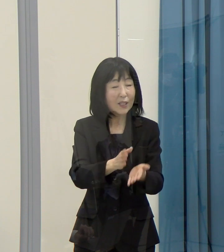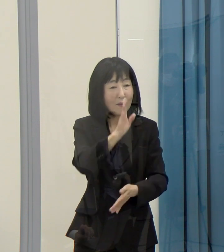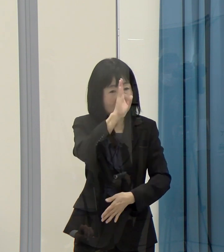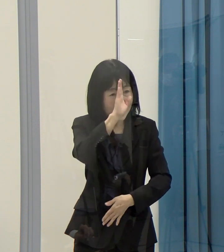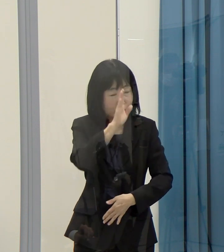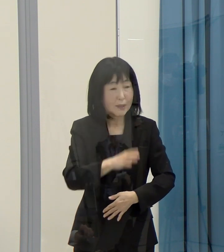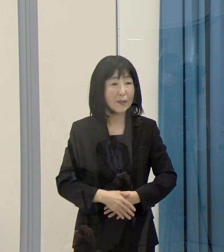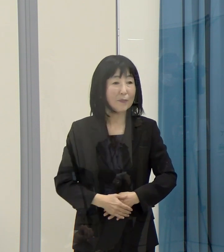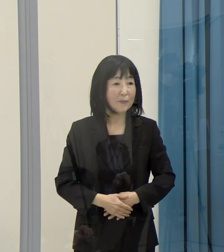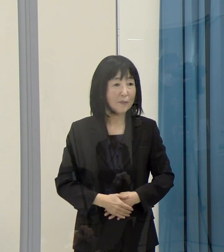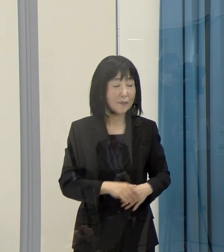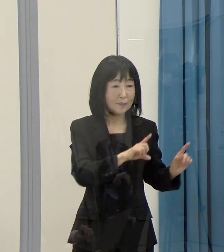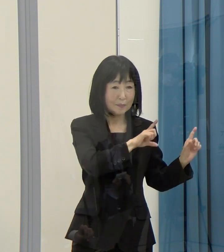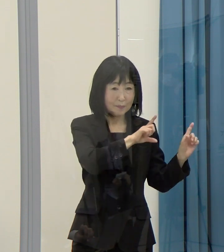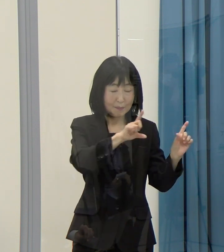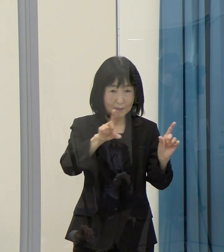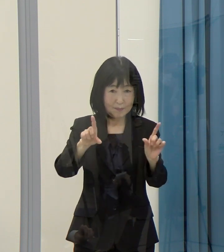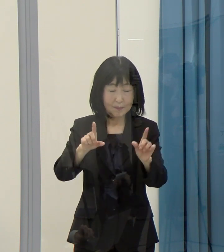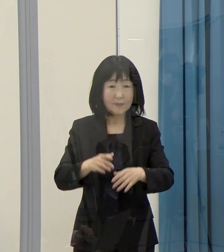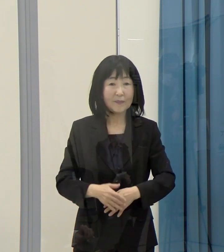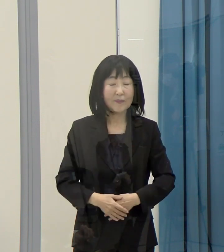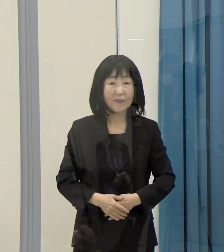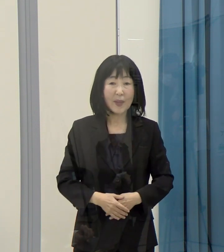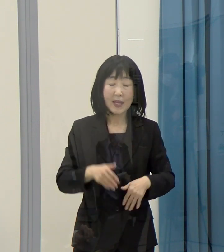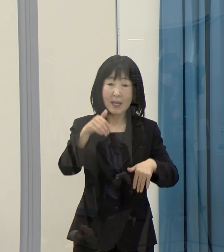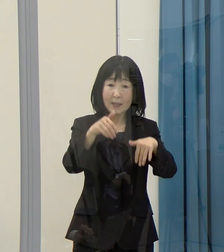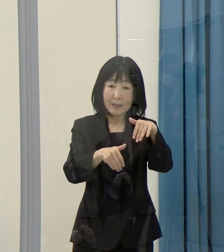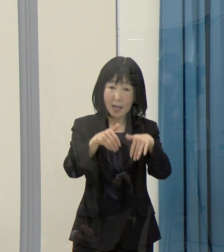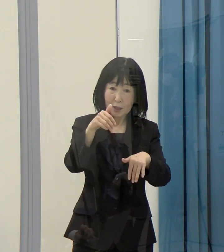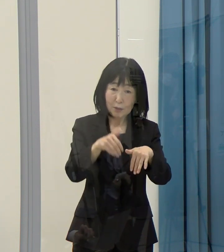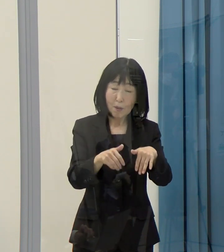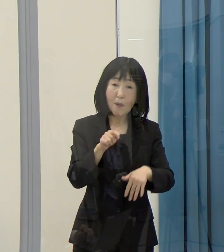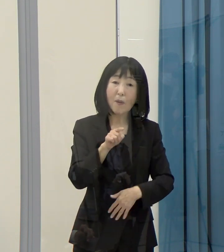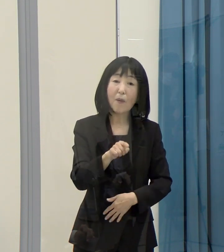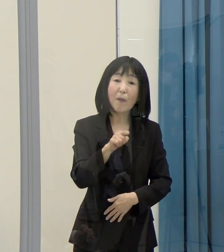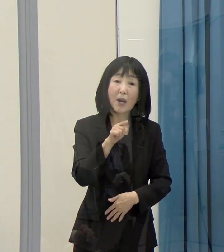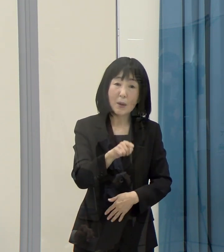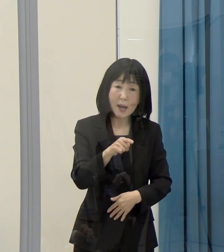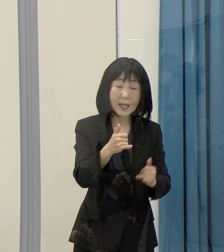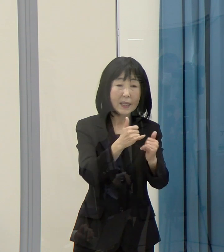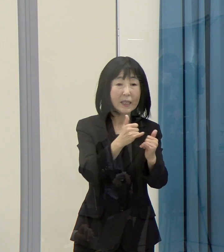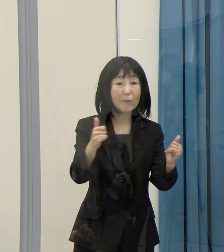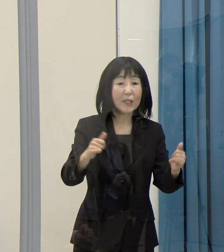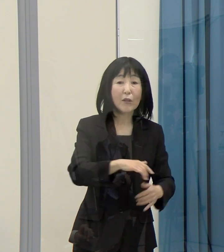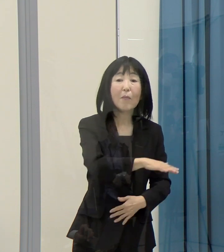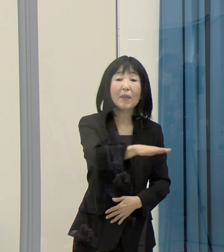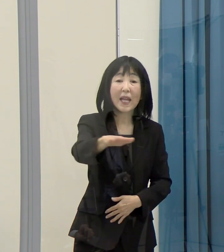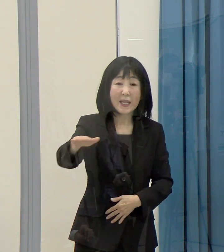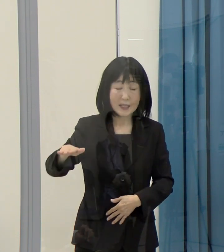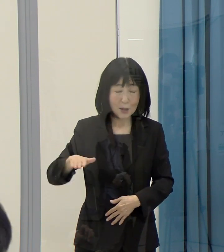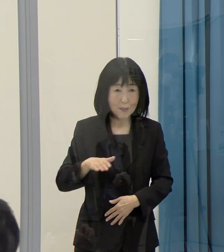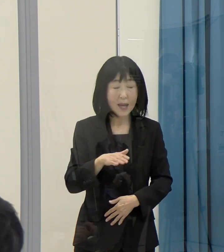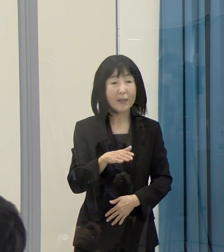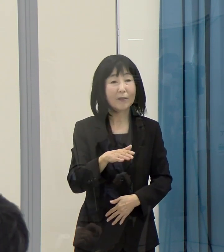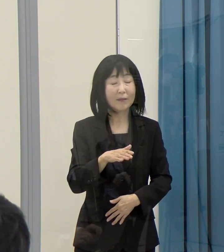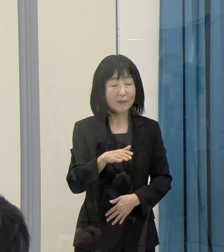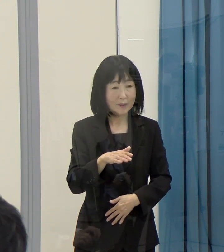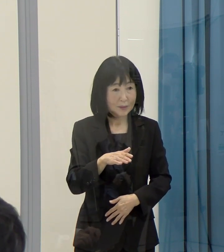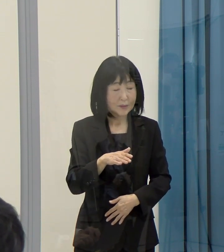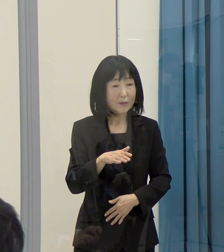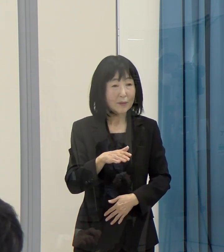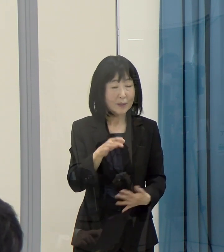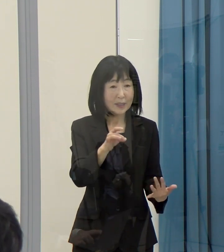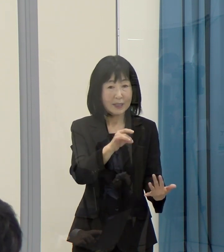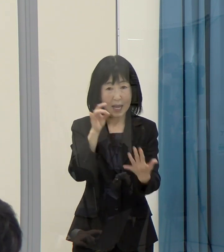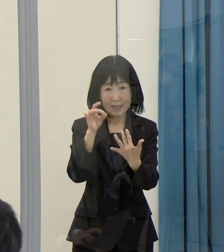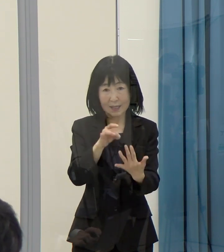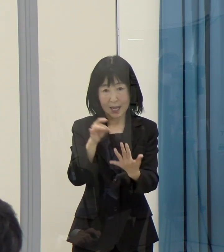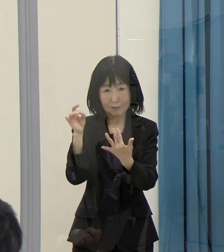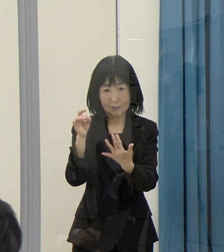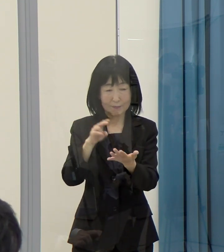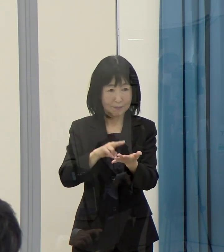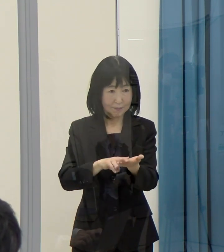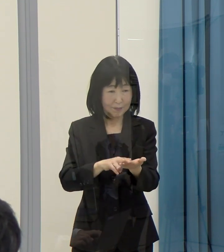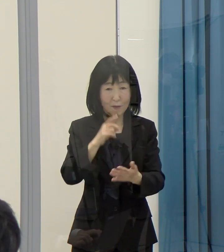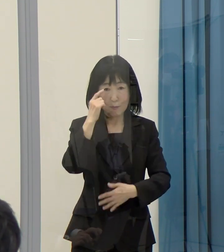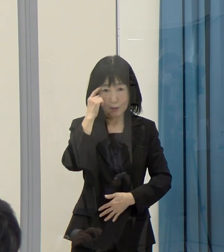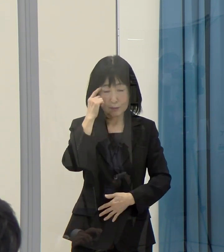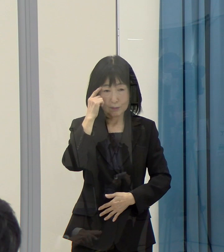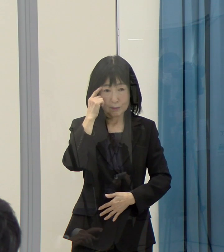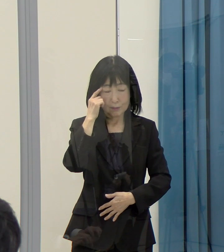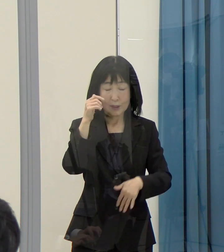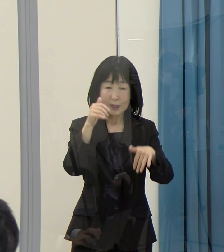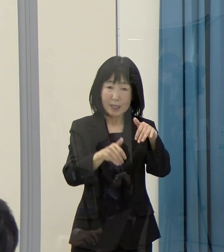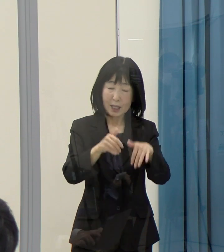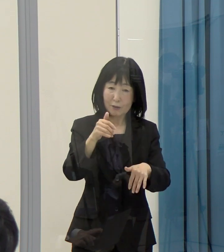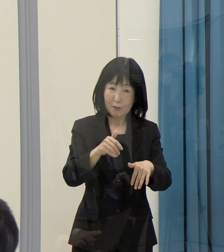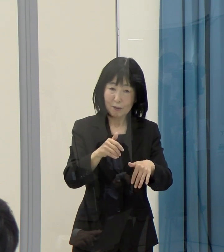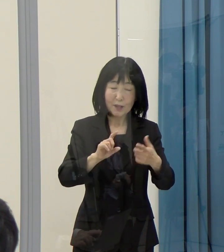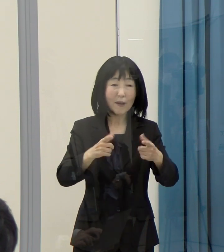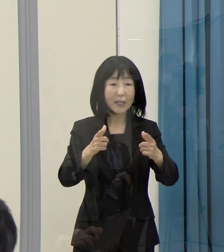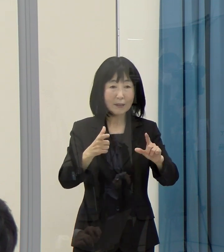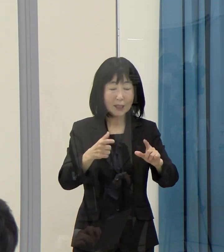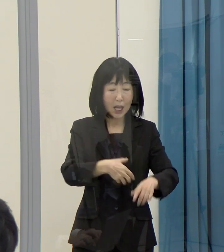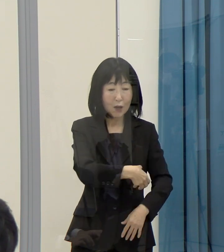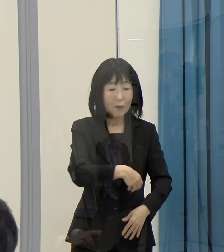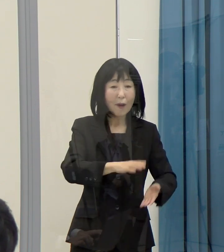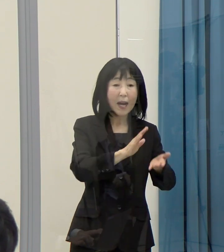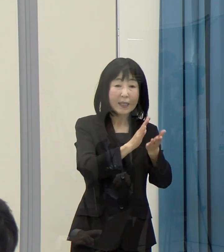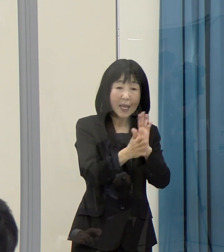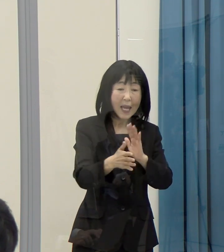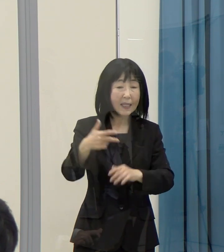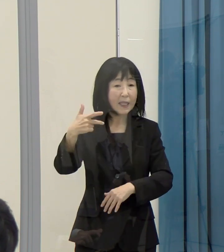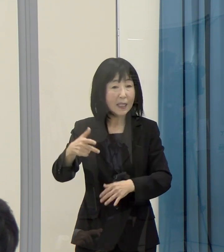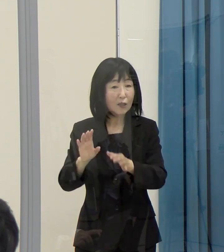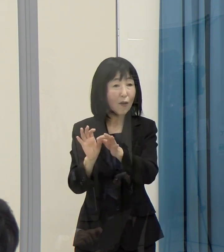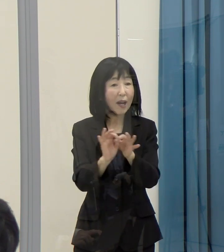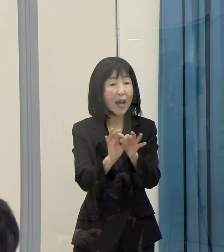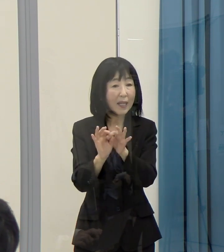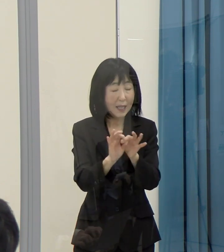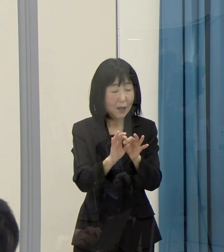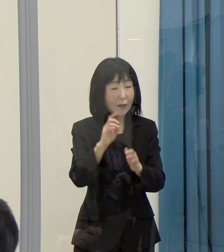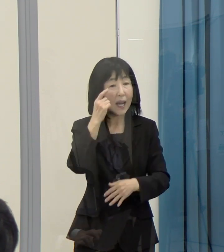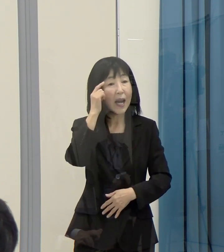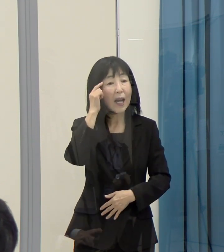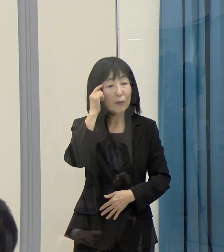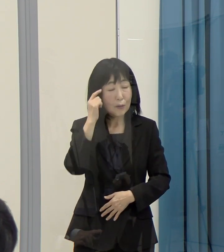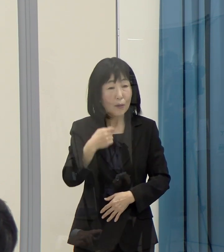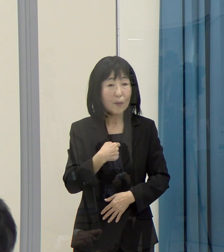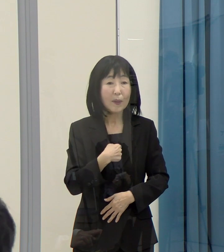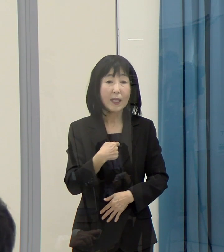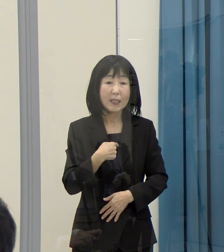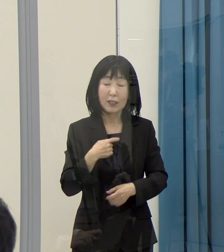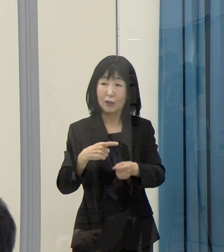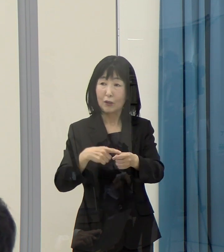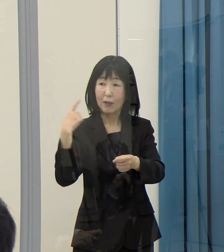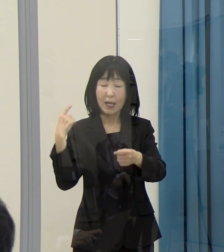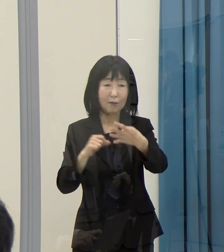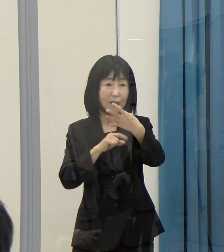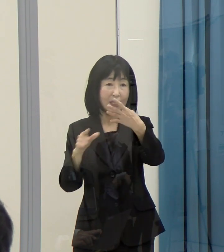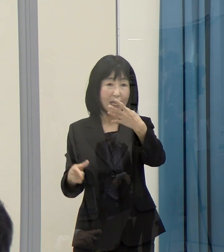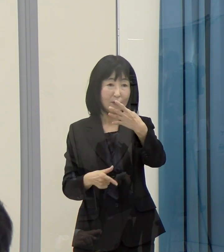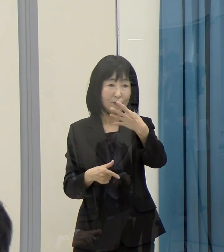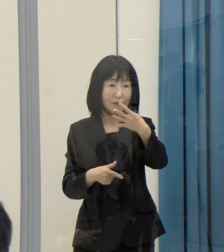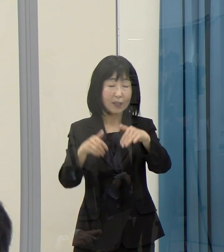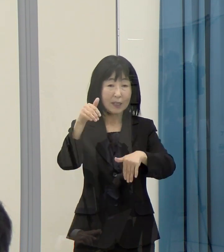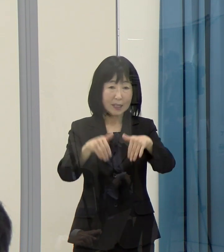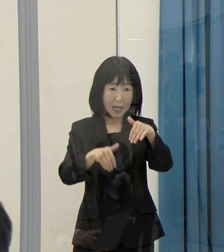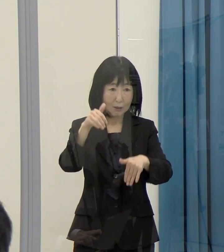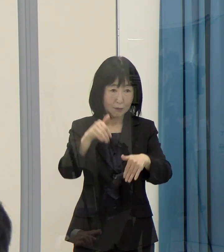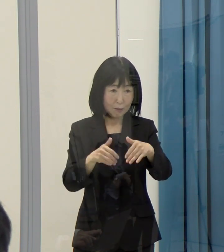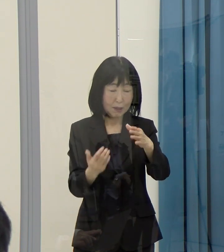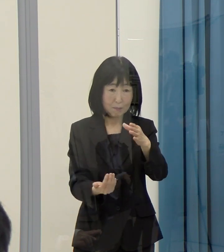（知事）選挙は市民の皆様の選択によるものですので、選挙というよりも県と市の関係を申し上げると、私も昨年の４月に選挙で選んでいただきました。